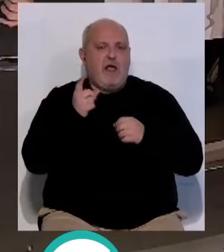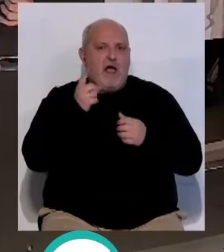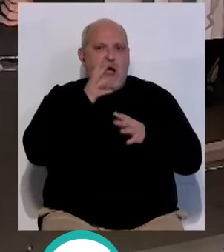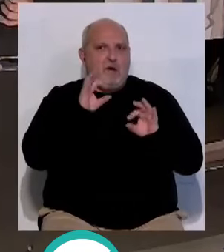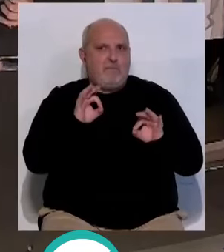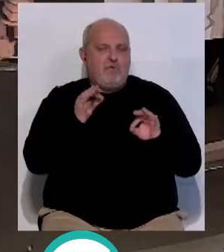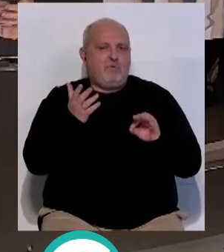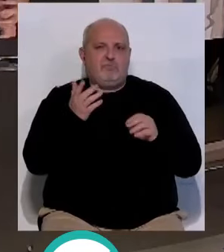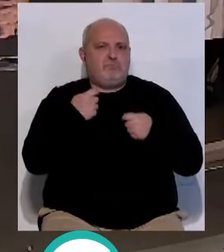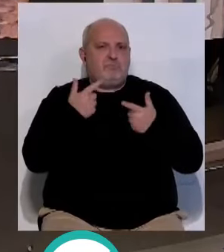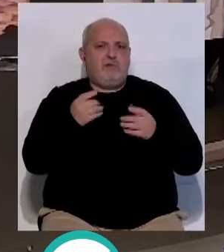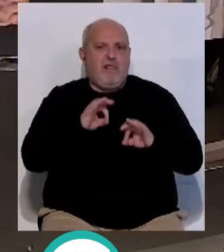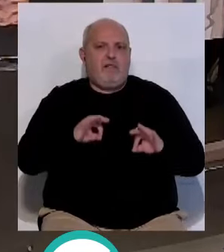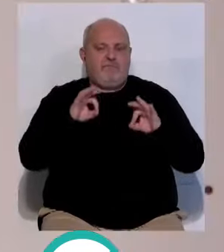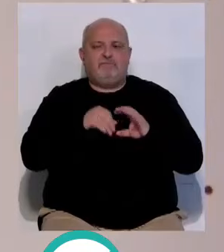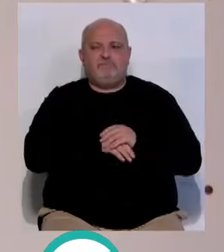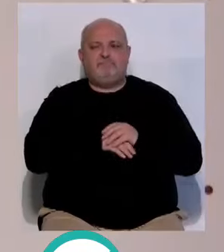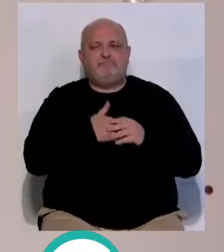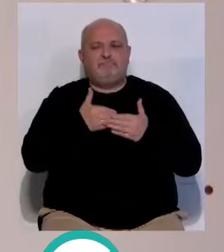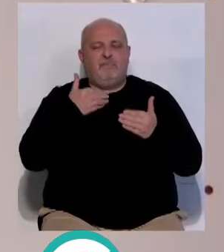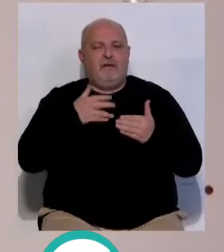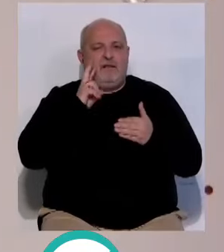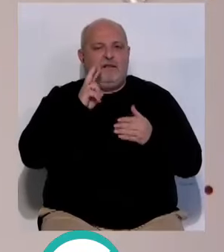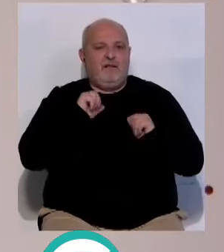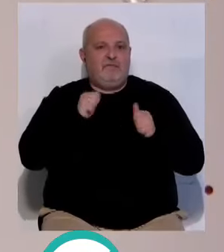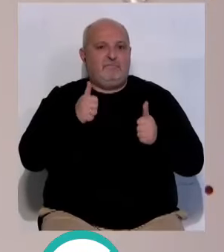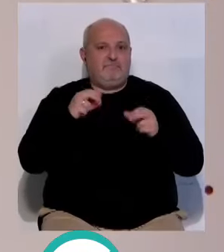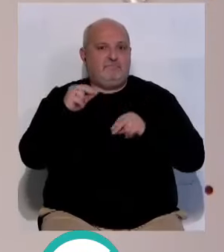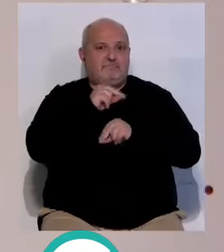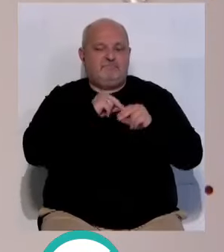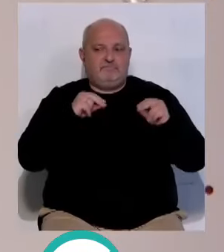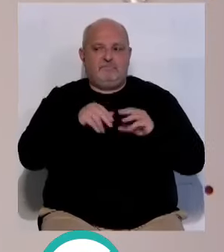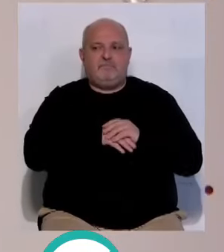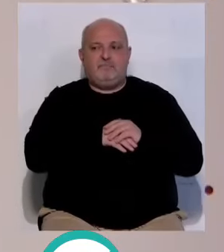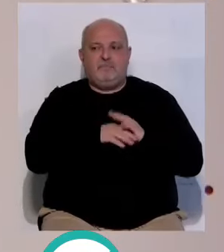y serio no no lo hab visto lo que os dije no antes de empezar el programa Yo por eso estoy callado